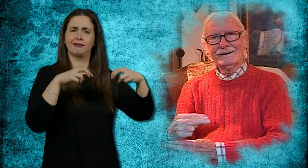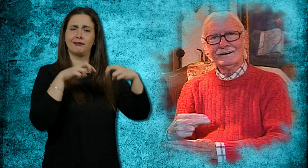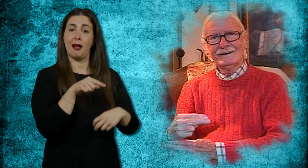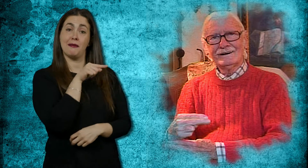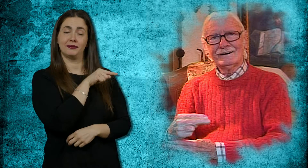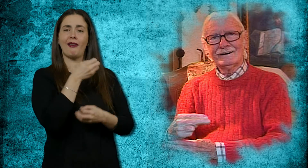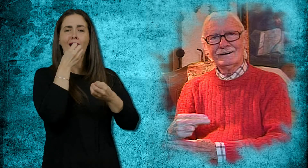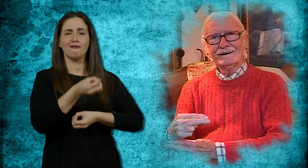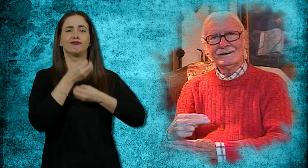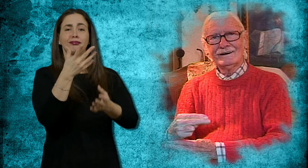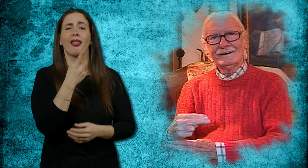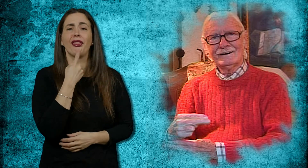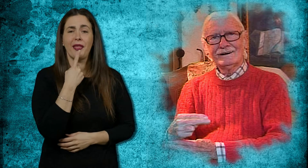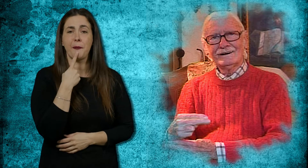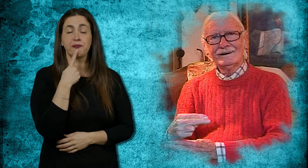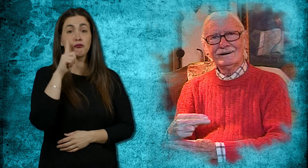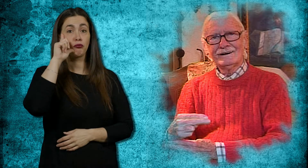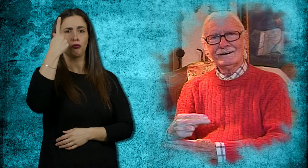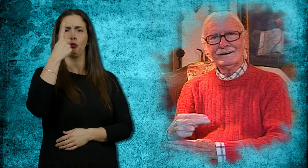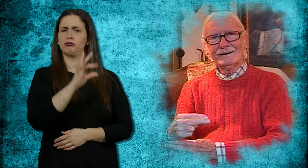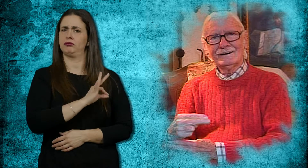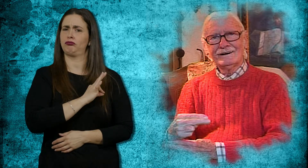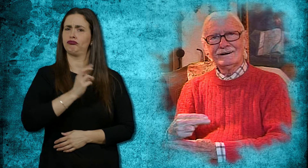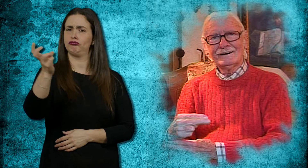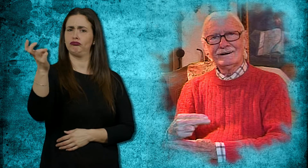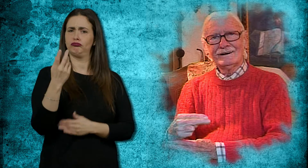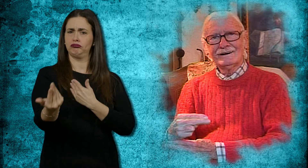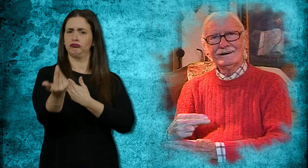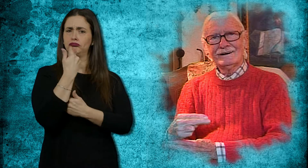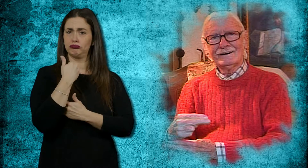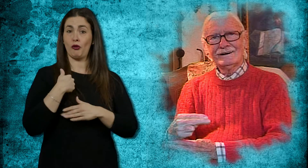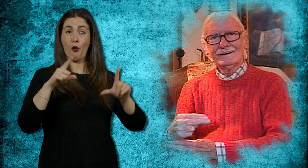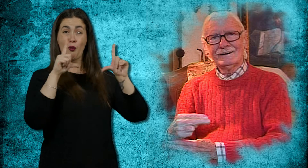Seguidament, segons ell, “Un dia va venir un senyor i em va comprar un quadre.